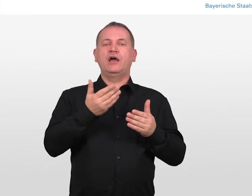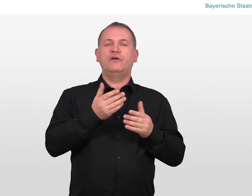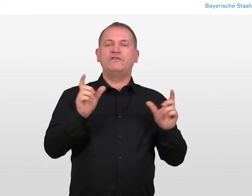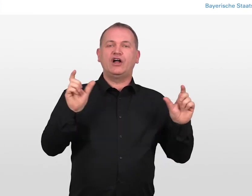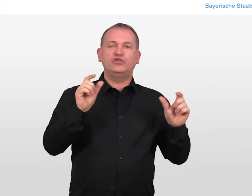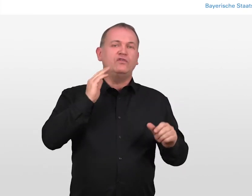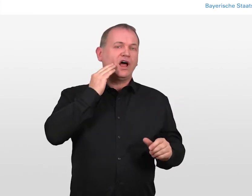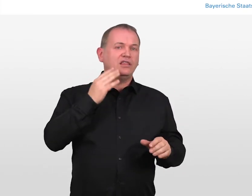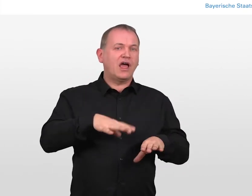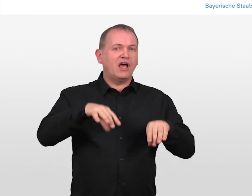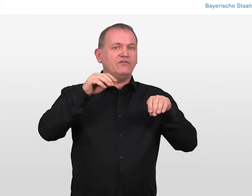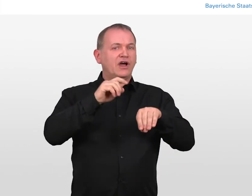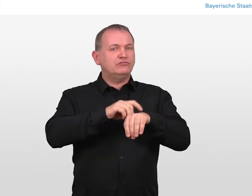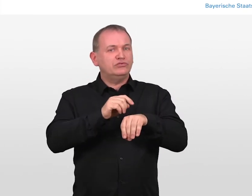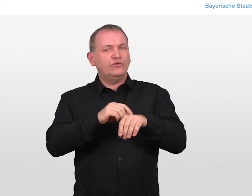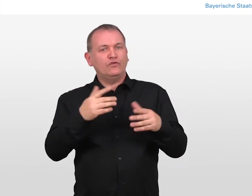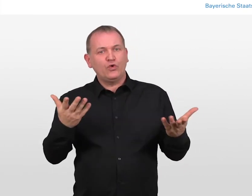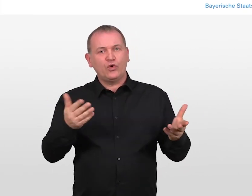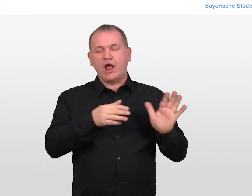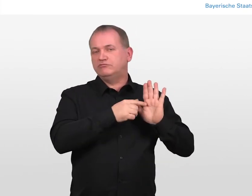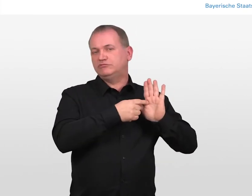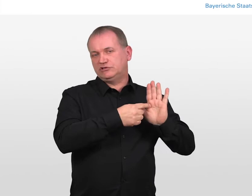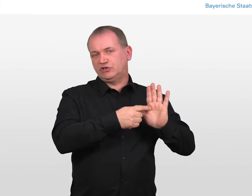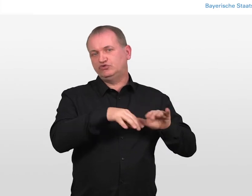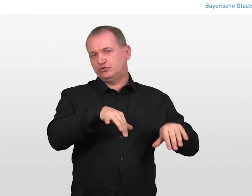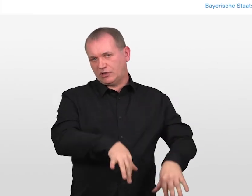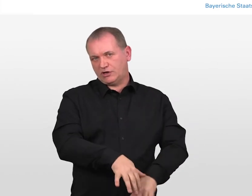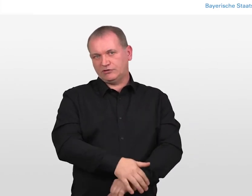Wann beginnt welche Veranstaltung?